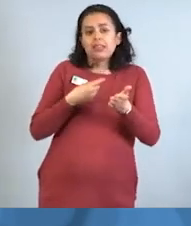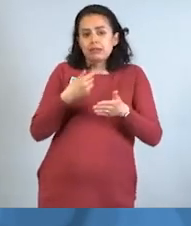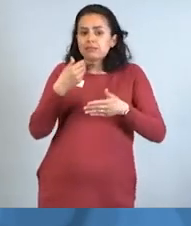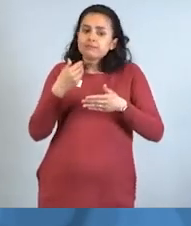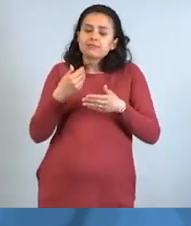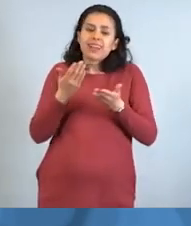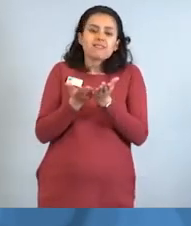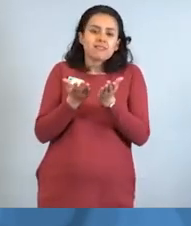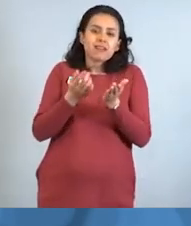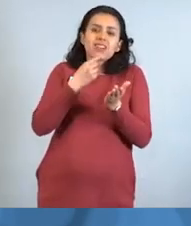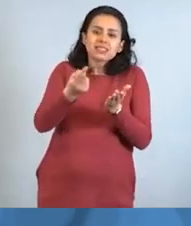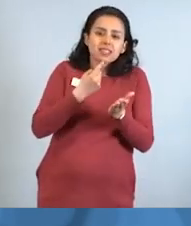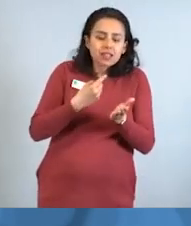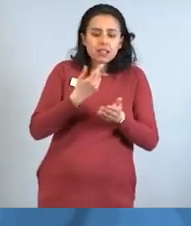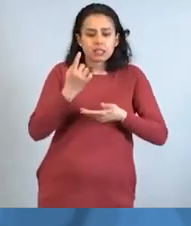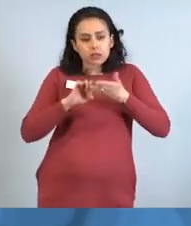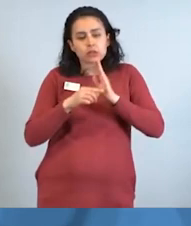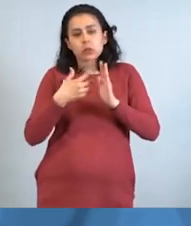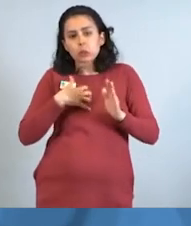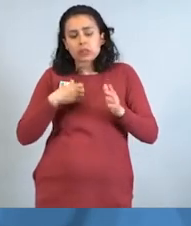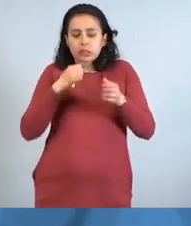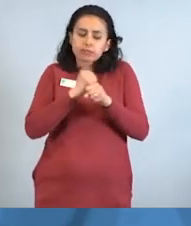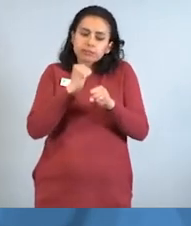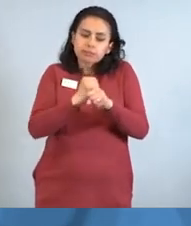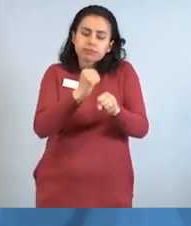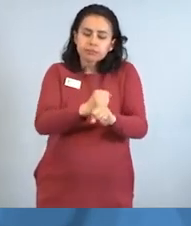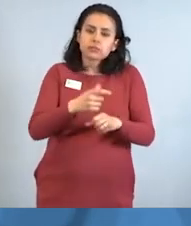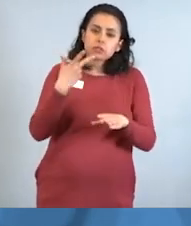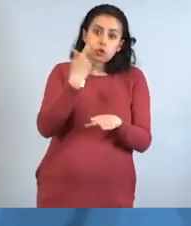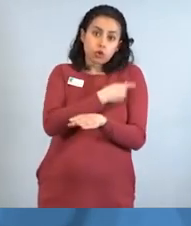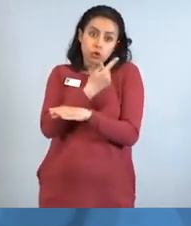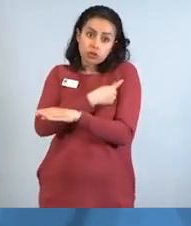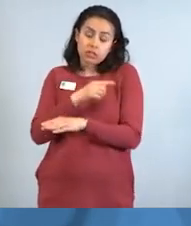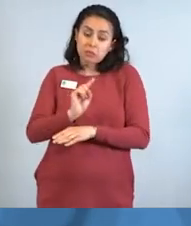jotka sitten pystyvät tuottamaan suojan myös muuntoviruksia vastaan.